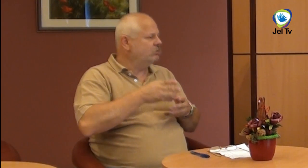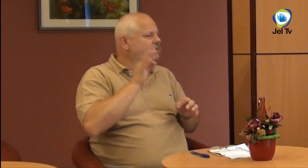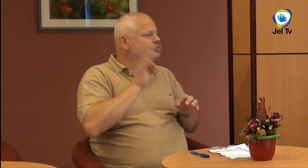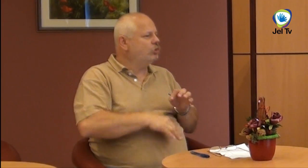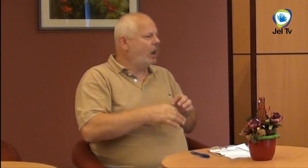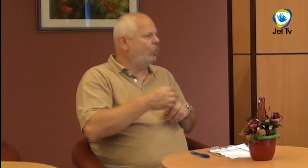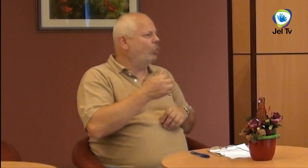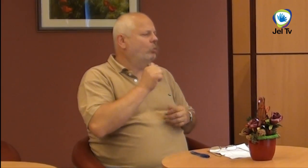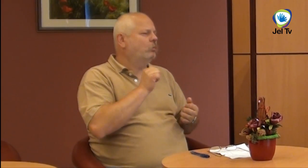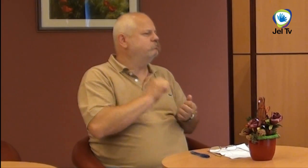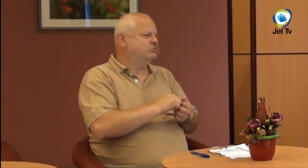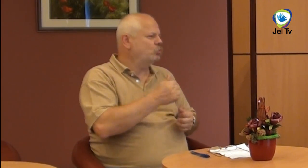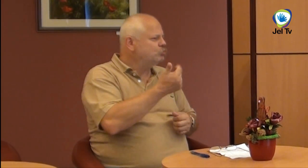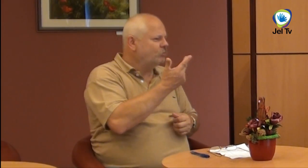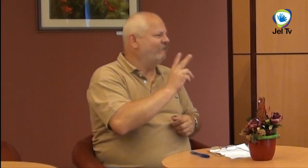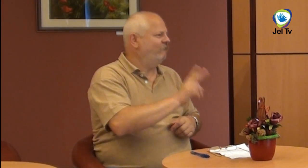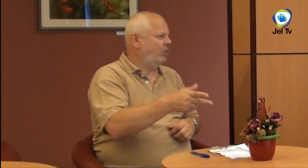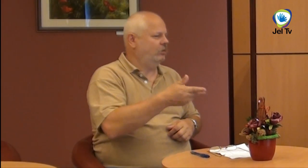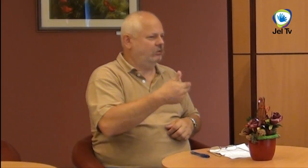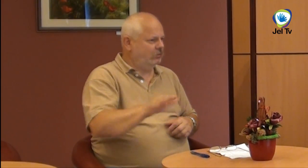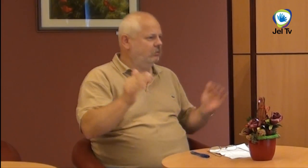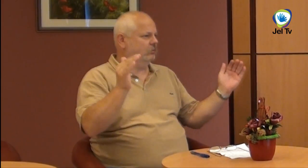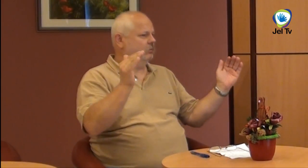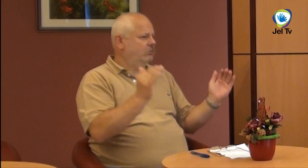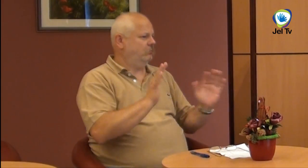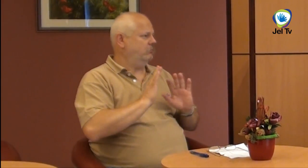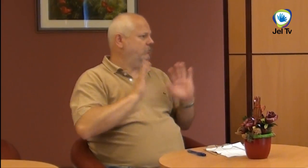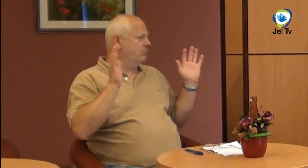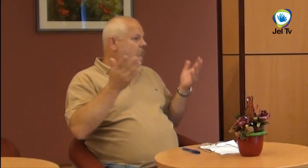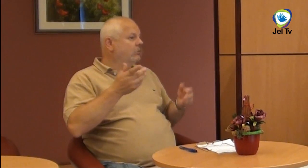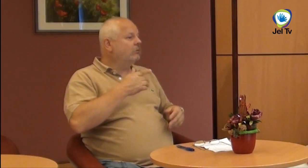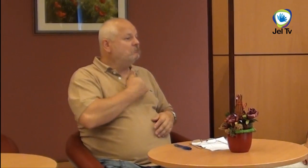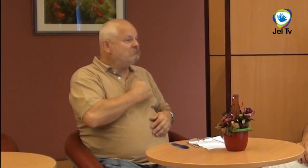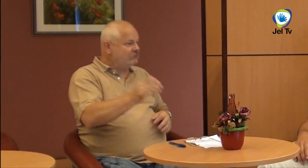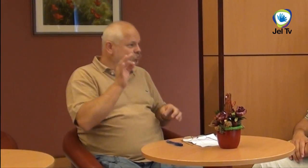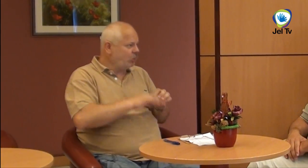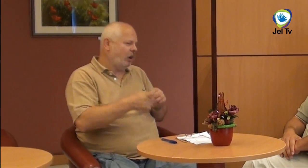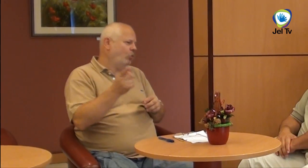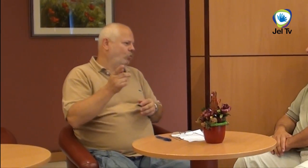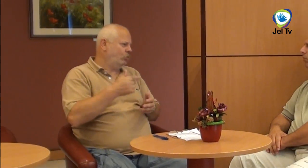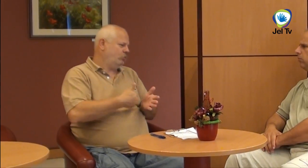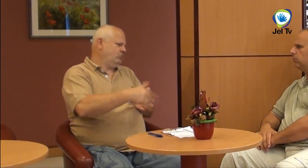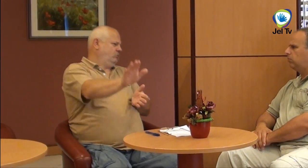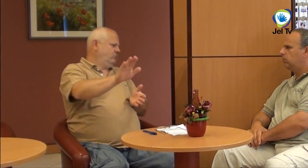Ki kell szűrni. És biztosan találnak egy-két csalót, de hogy mind csalnak, azt elutasítjuk. 41 00:06:46--> 00:06:47 Értem.